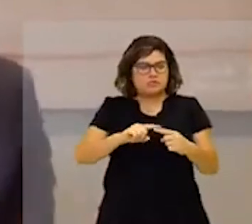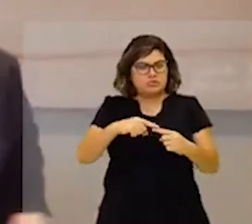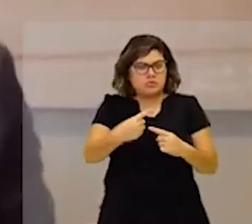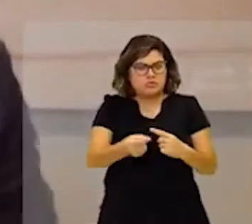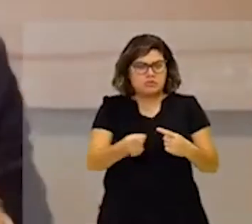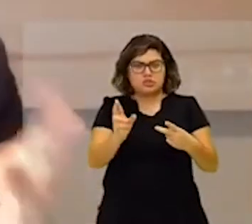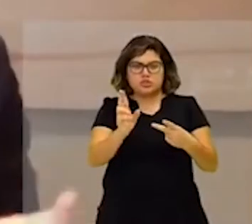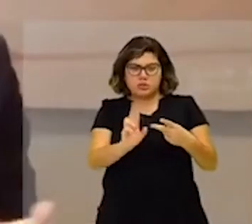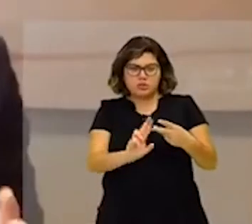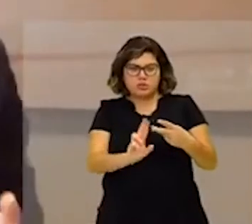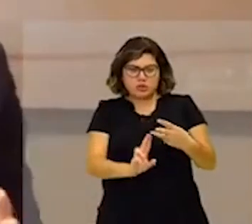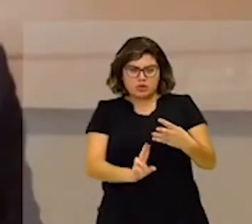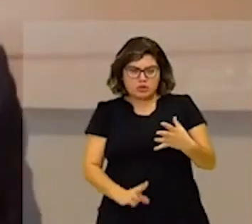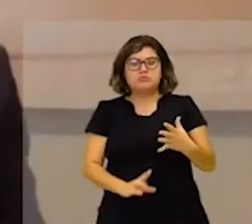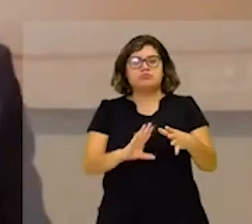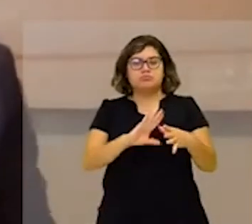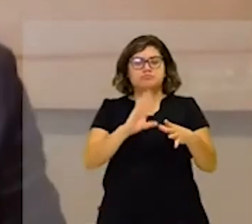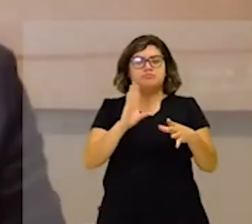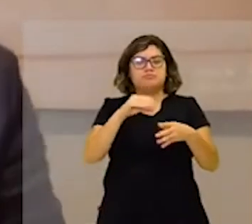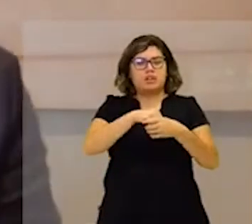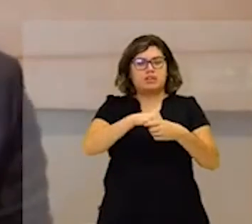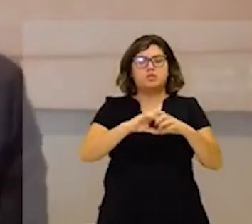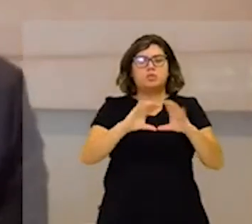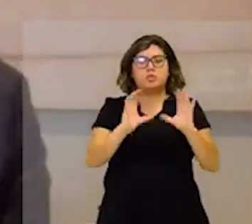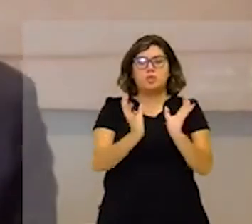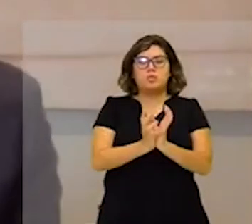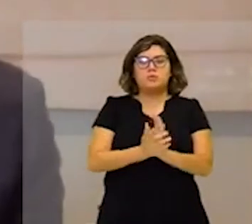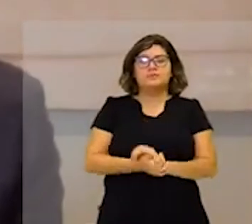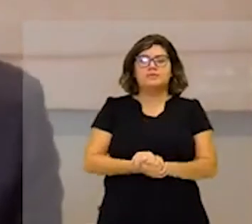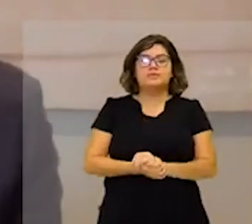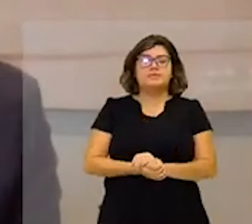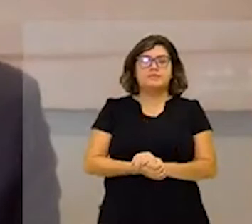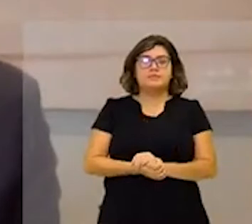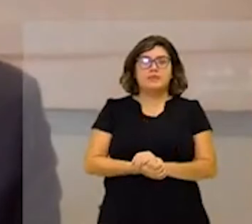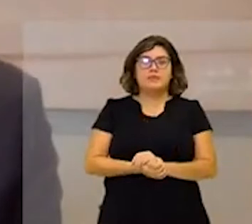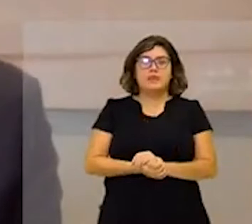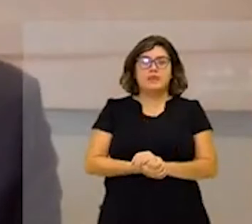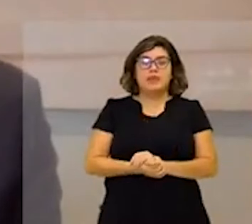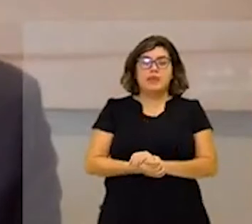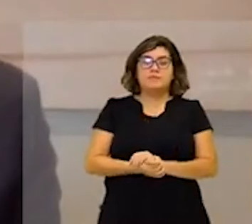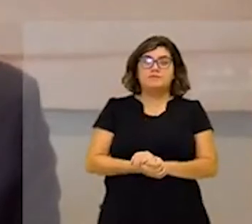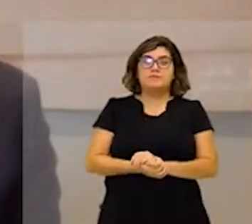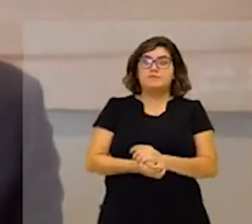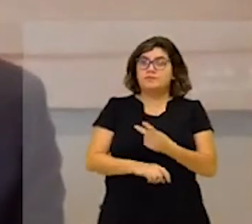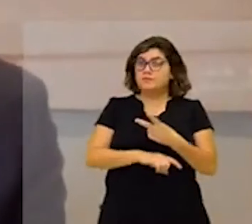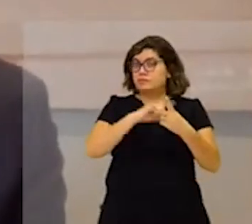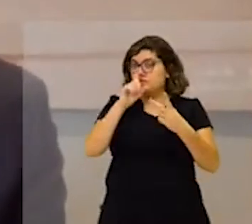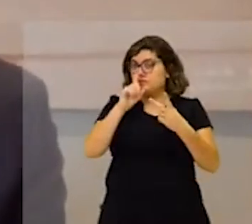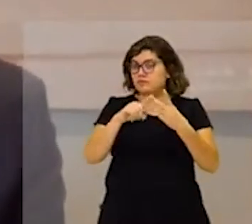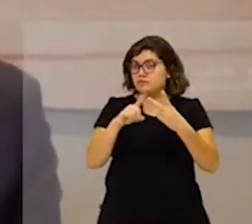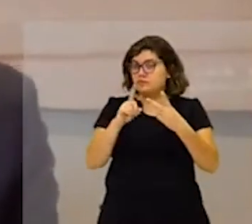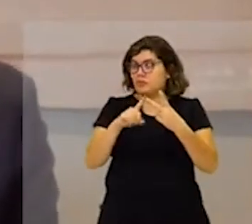façam parte desse grupamento tá por uma opção também o PLP não não não teria limite mínimo e